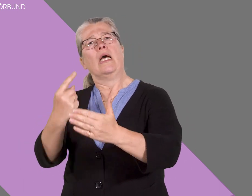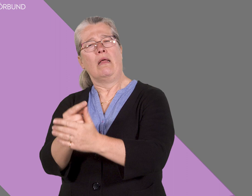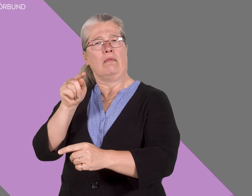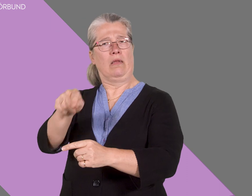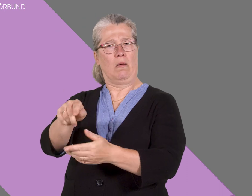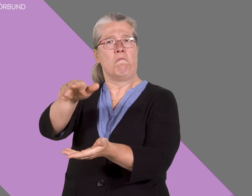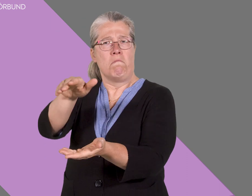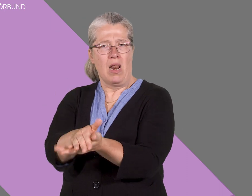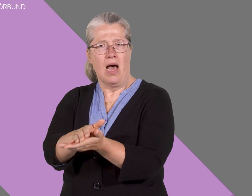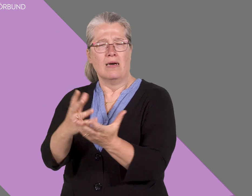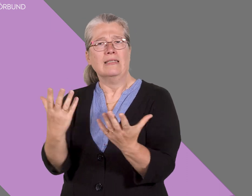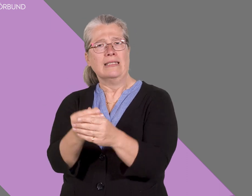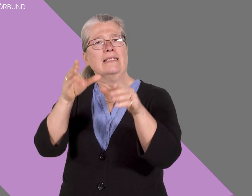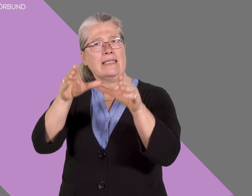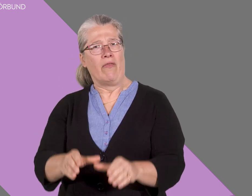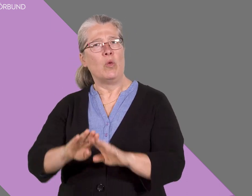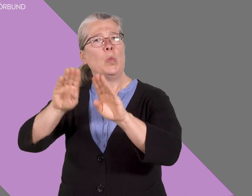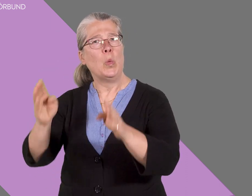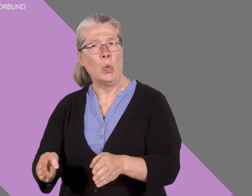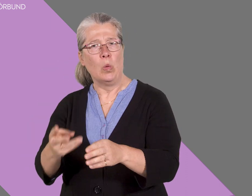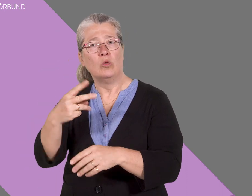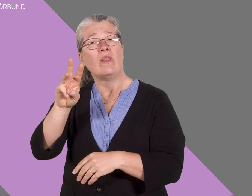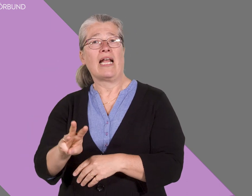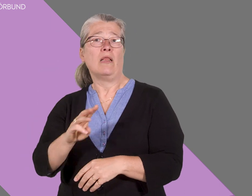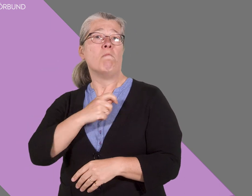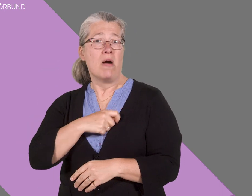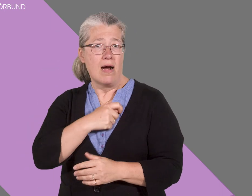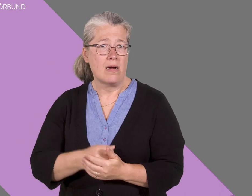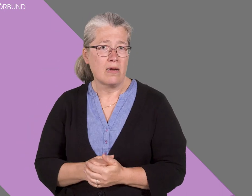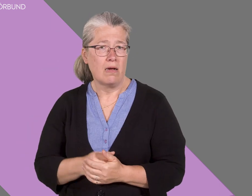ett teckenspråkigt jippo på Ständerhuset 23.5.